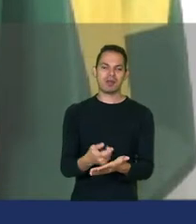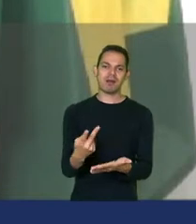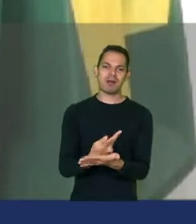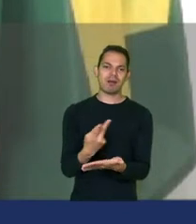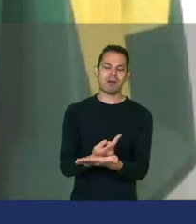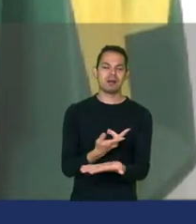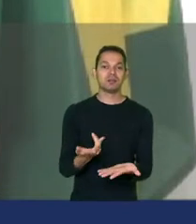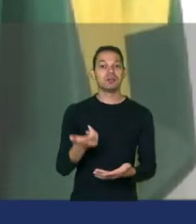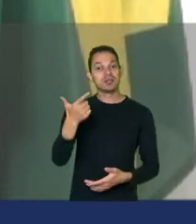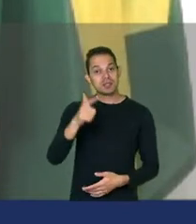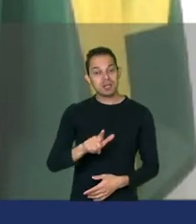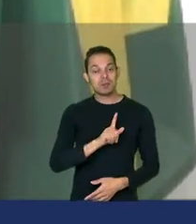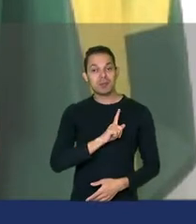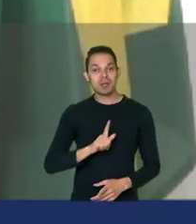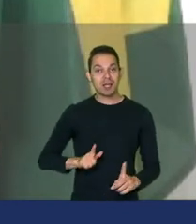SENHOR VENHA IMPOR. E OUTRA COISA, SENHOR GOVERNADOR, A